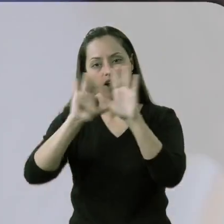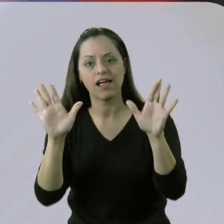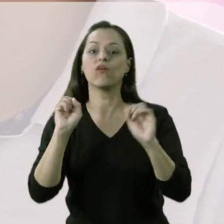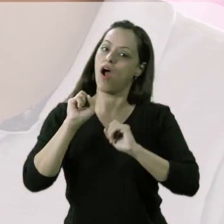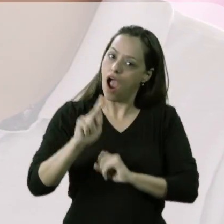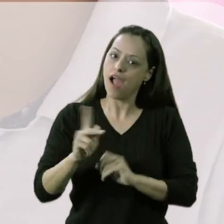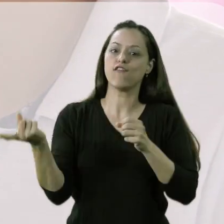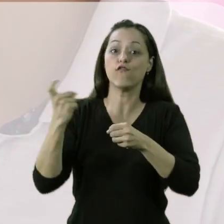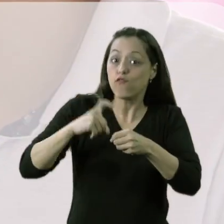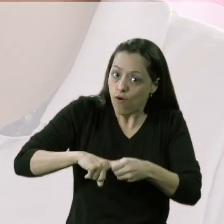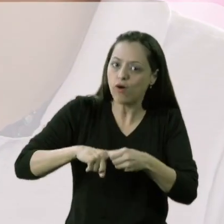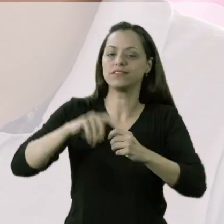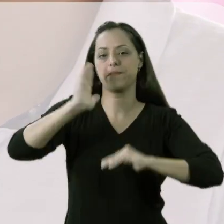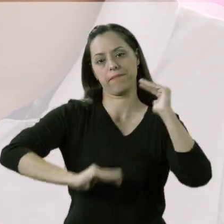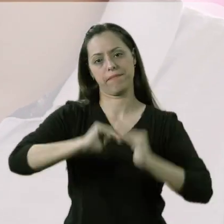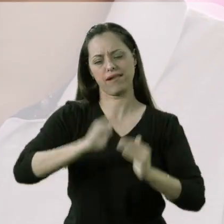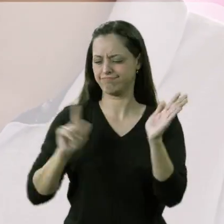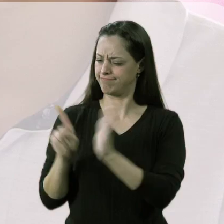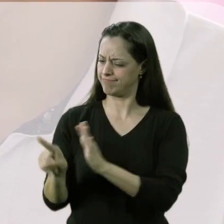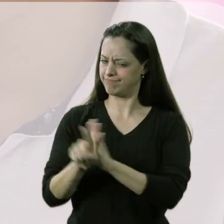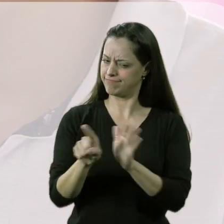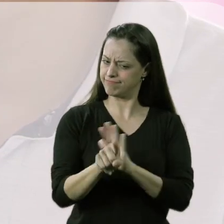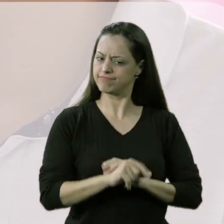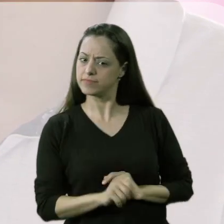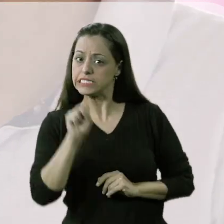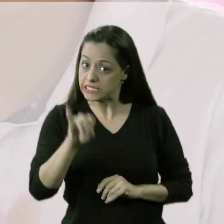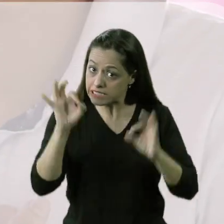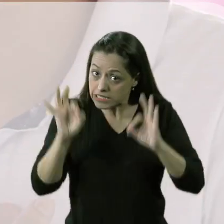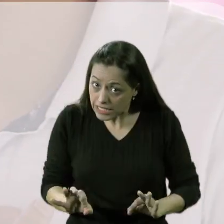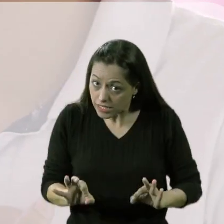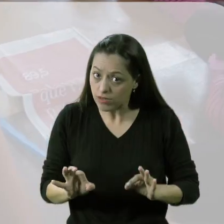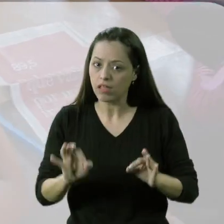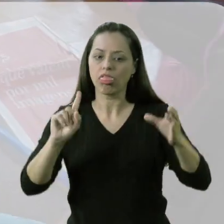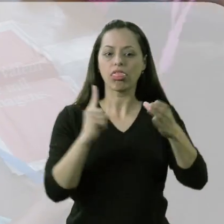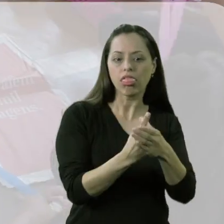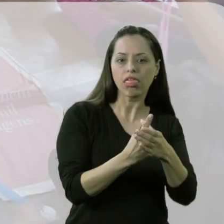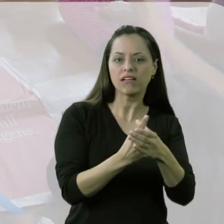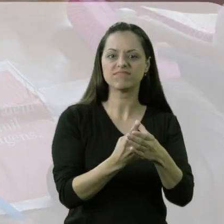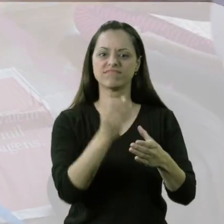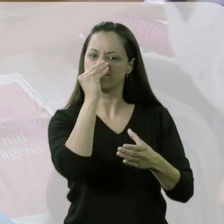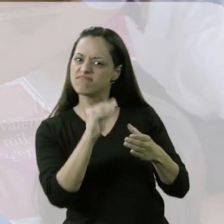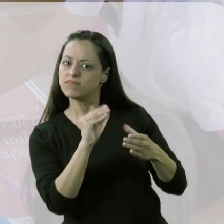A partir disso, eu fiz vários questionamentos para eles, se nós estávamos integrando ou se nós estávamos incluindo.